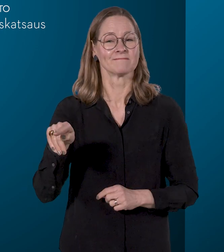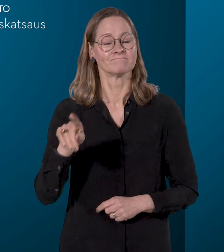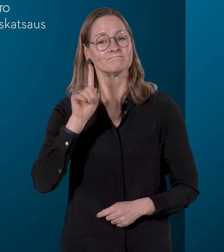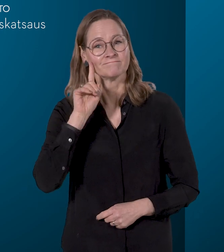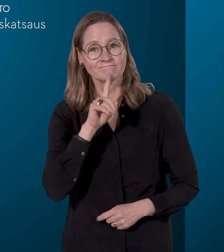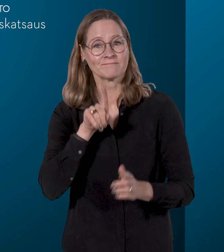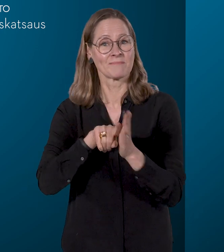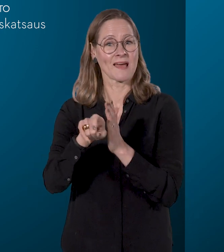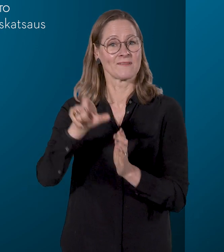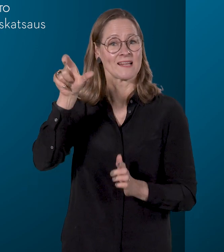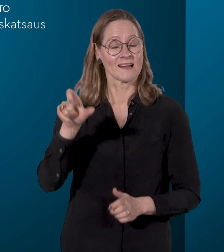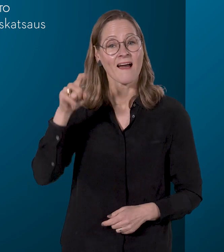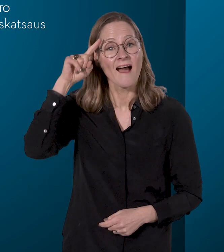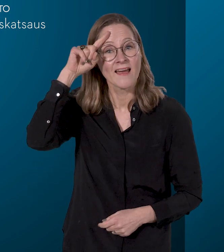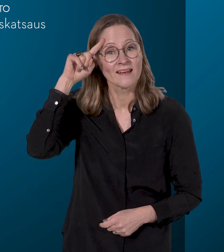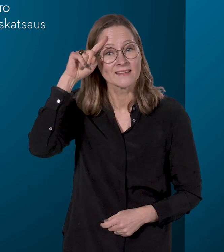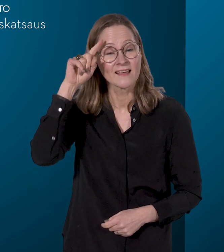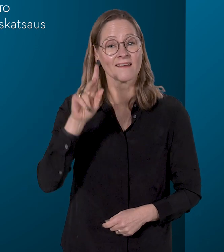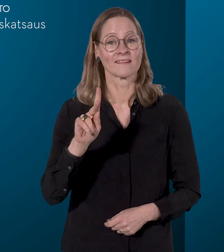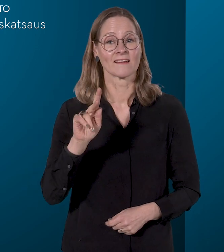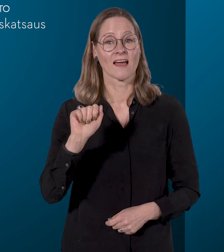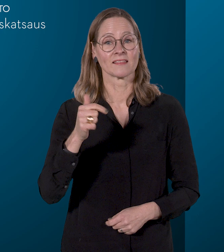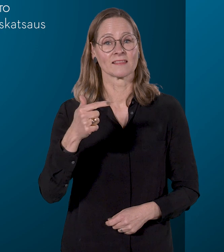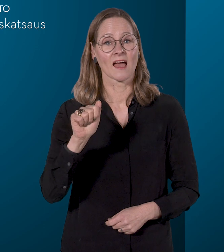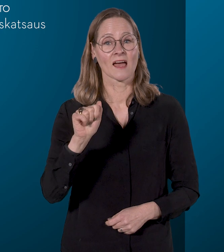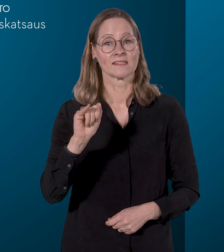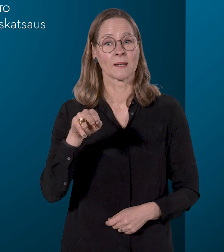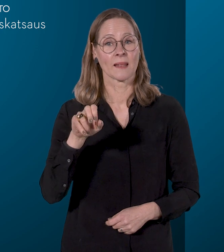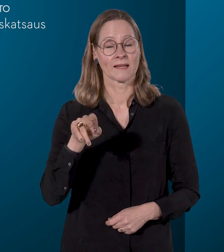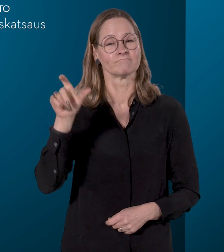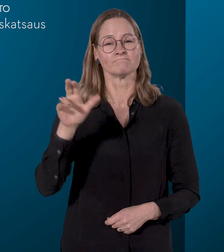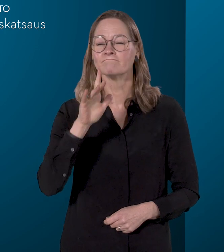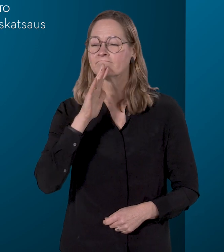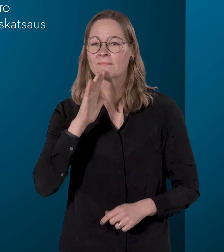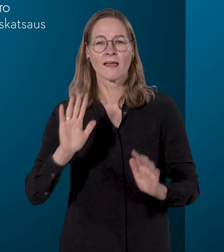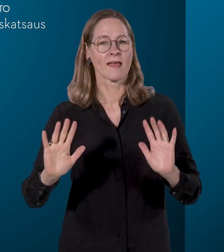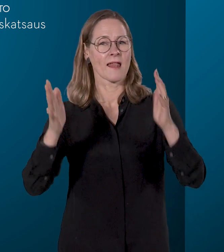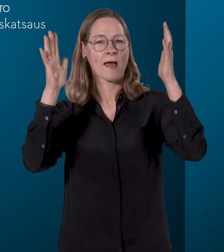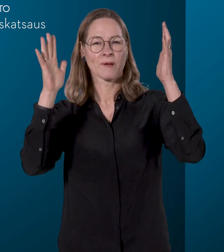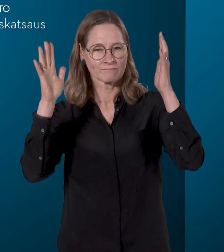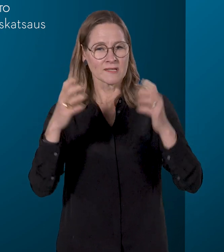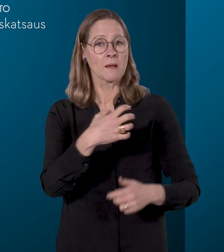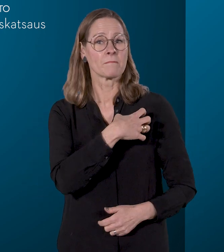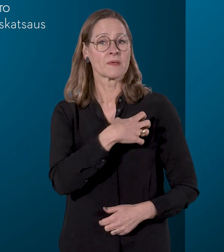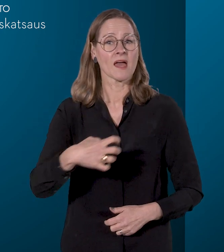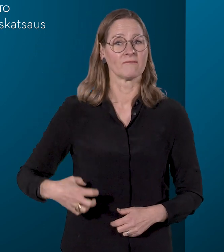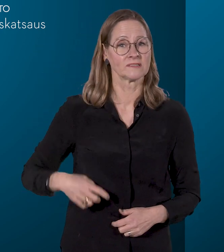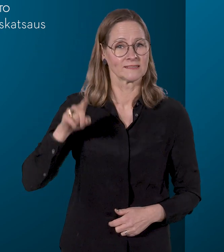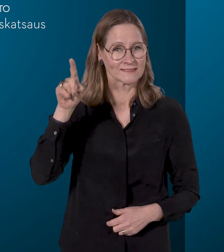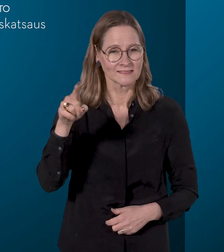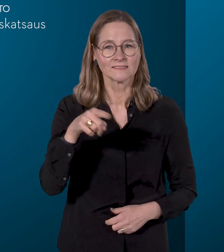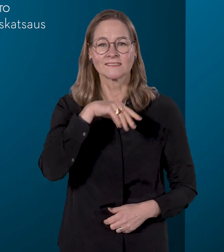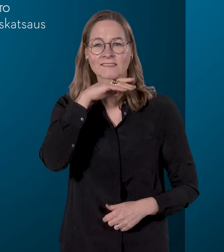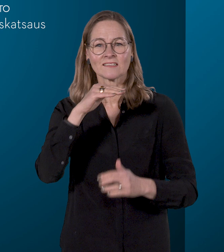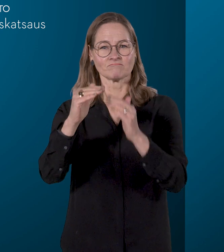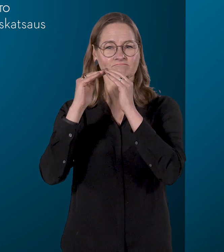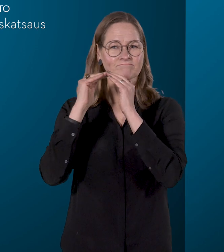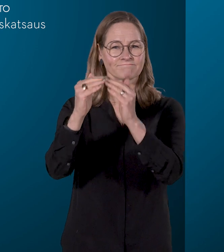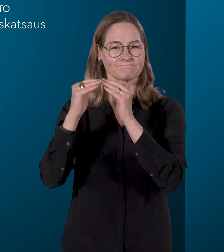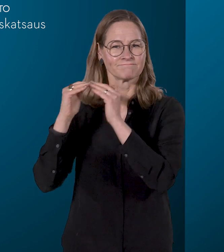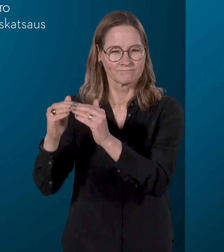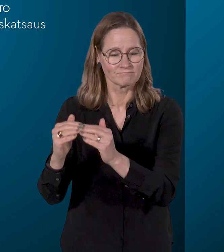kuuro maanviljelijä Ari Katainen kertoo elämästään Pielaveden sikatilalla, -